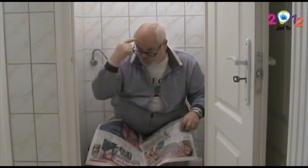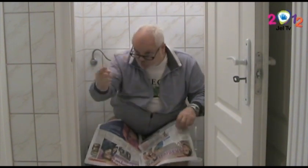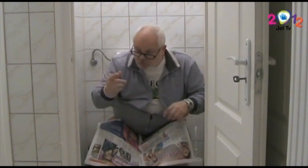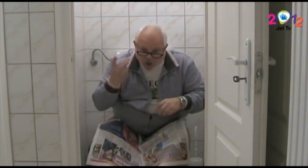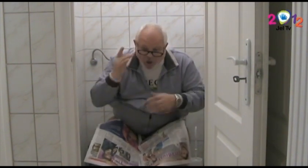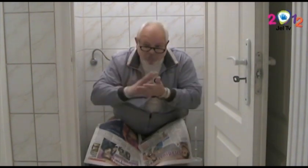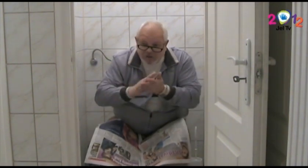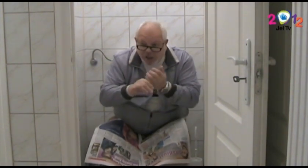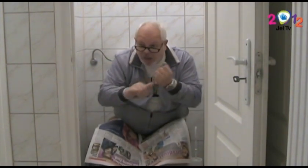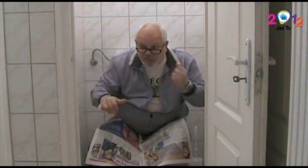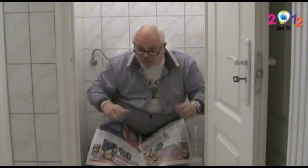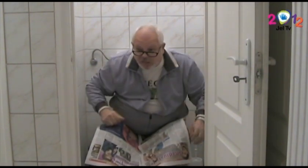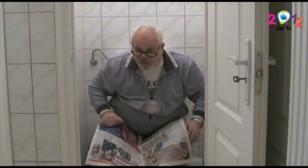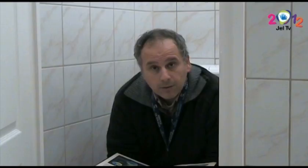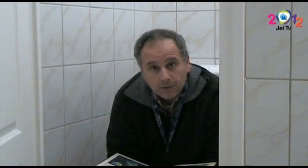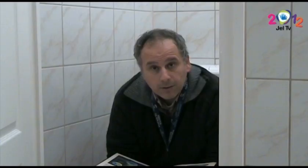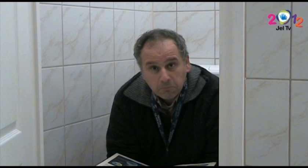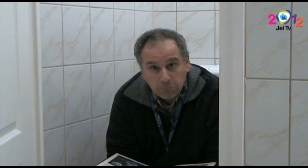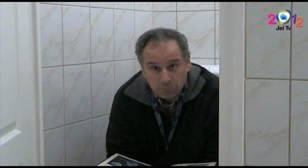Te tudod, a hallónak milyen a kakija? Nem.